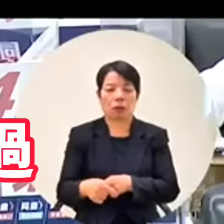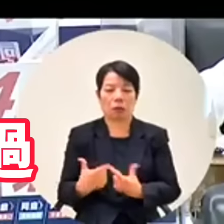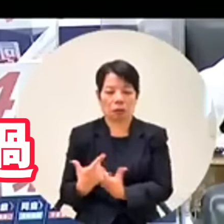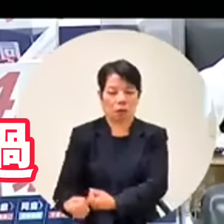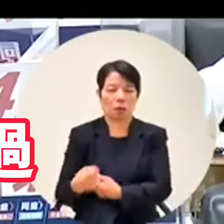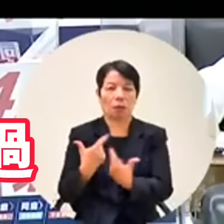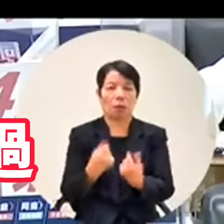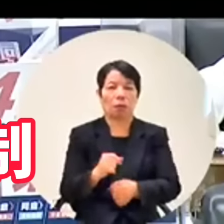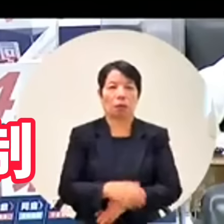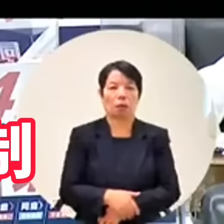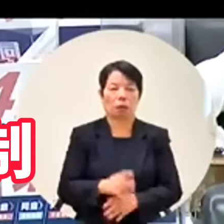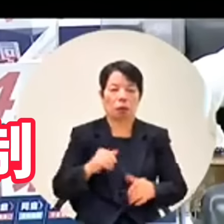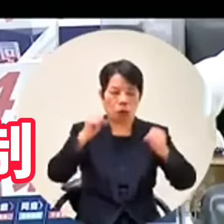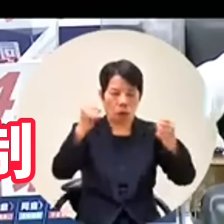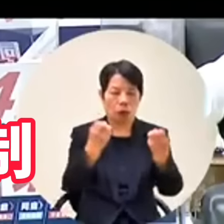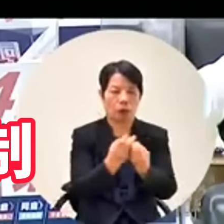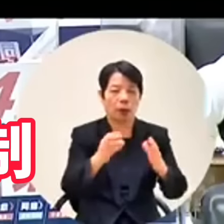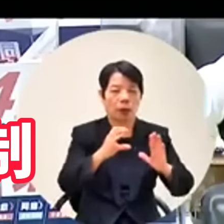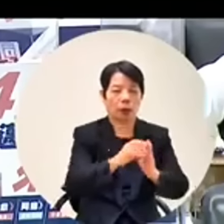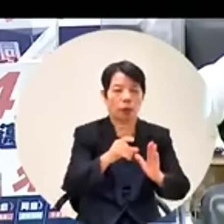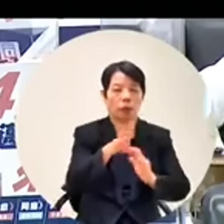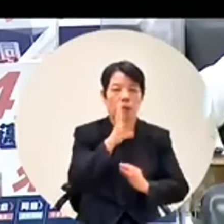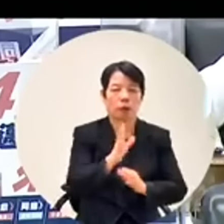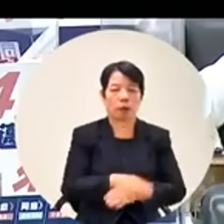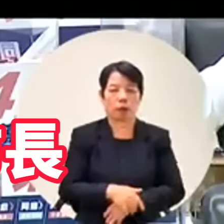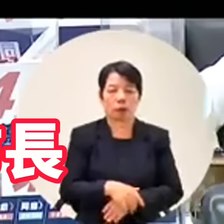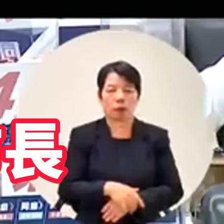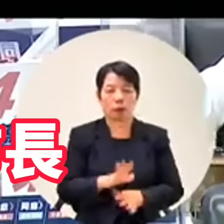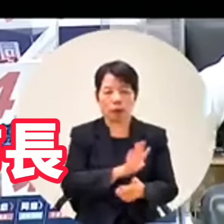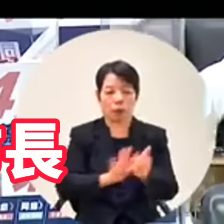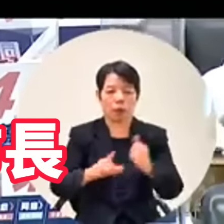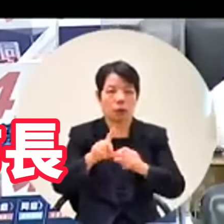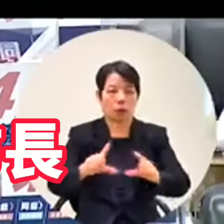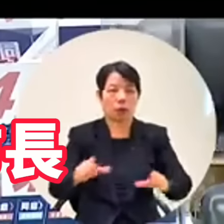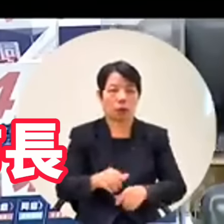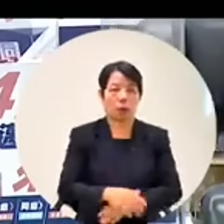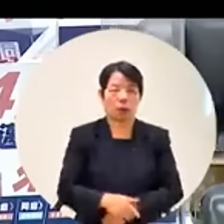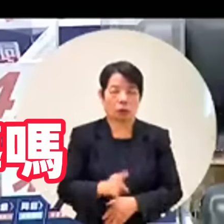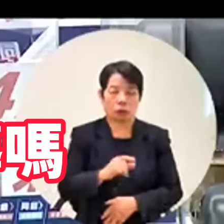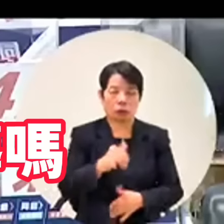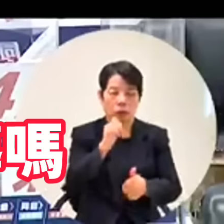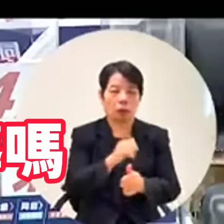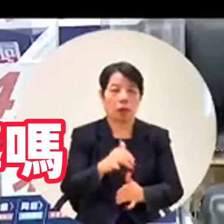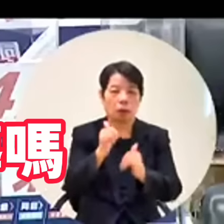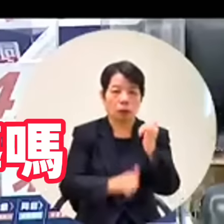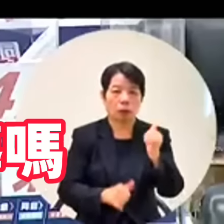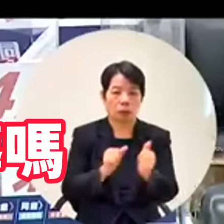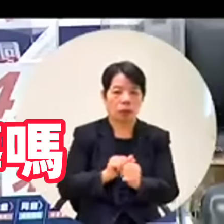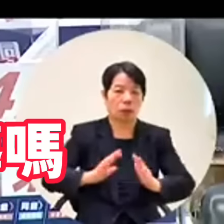我真的很難過 這是文官體制 所以史大副市長 你有好好督導嗎